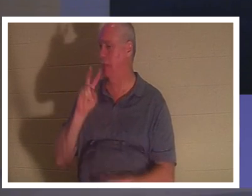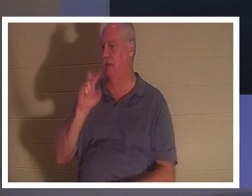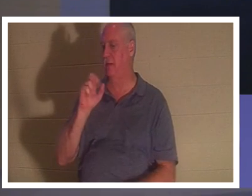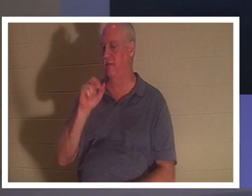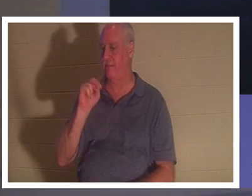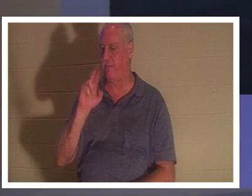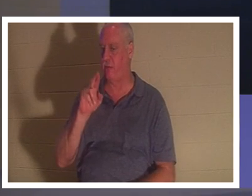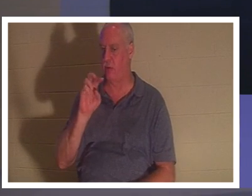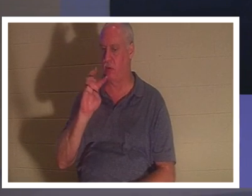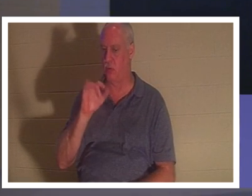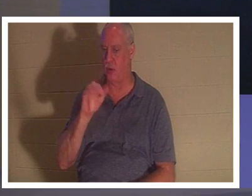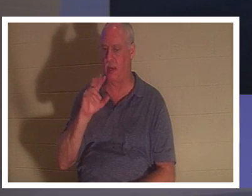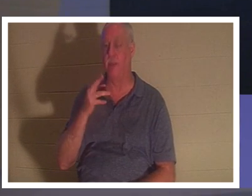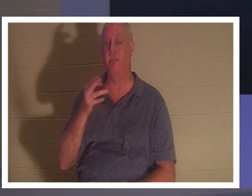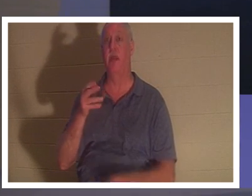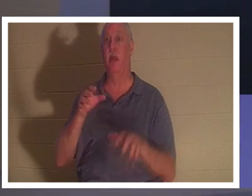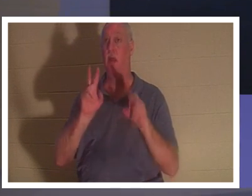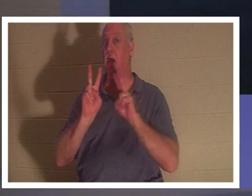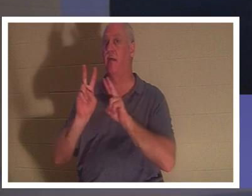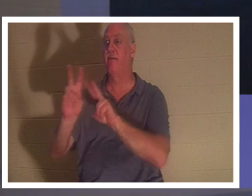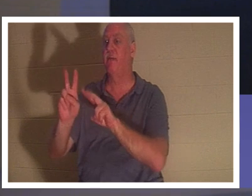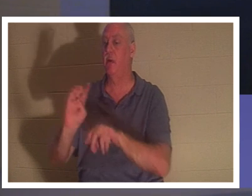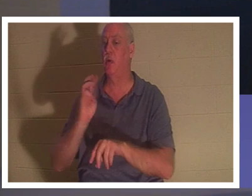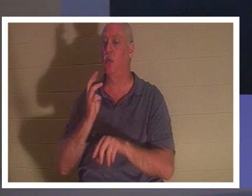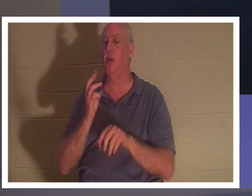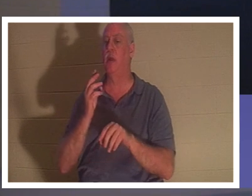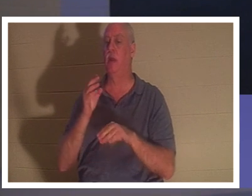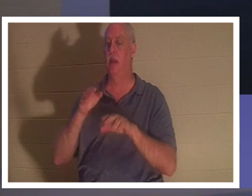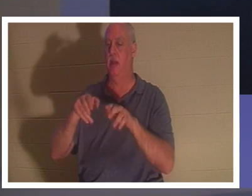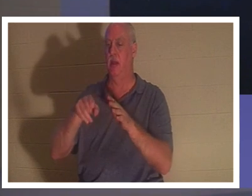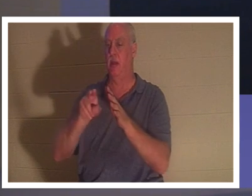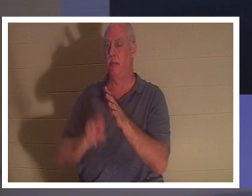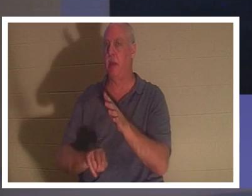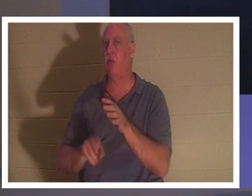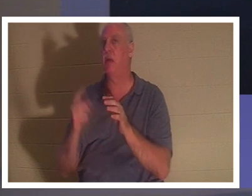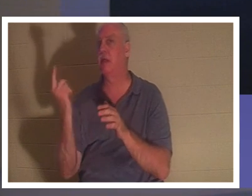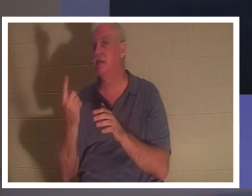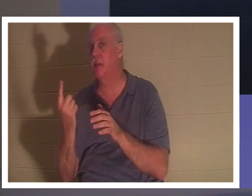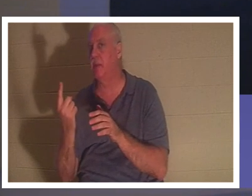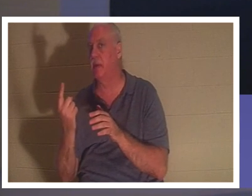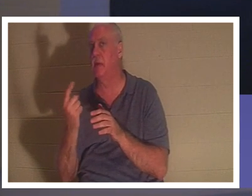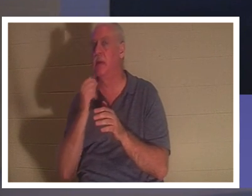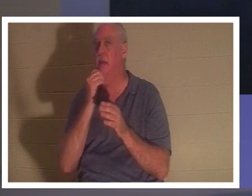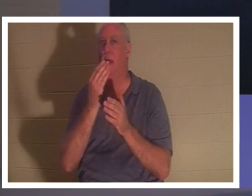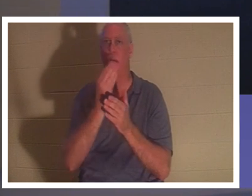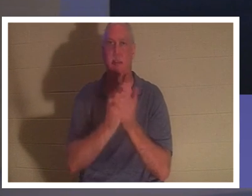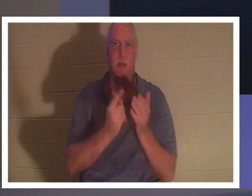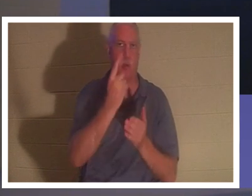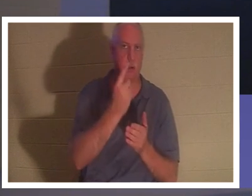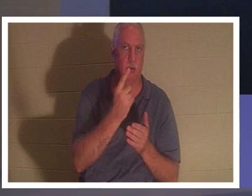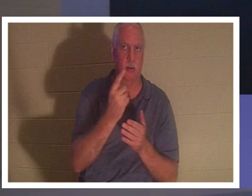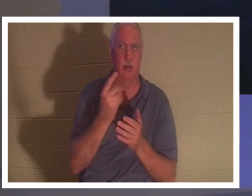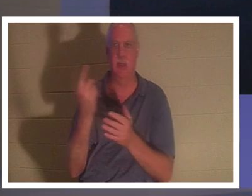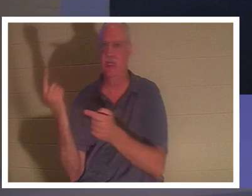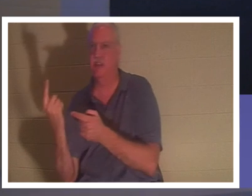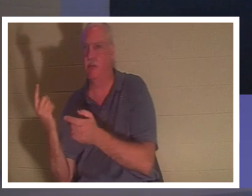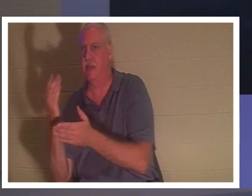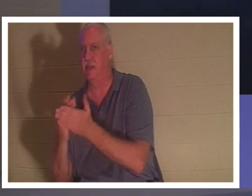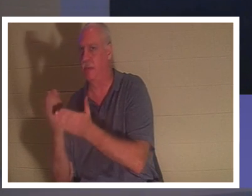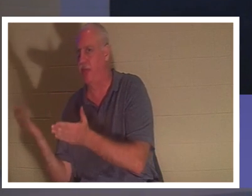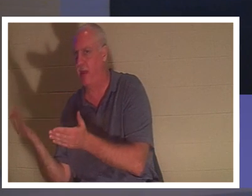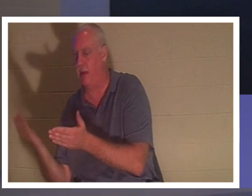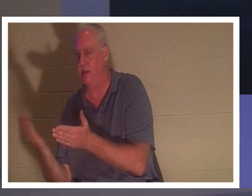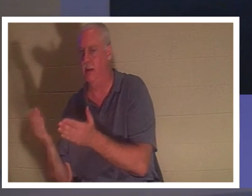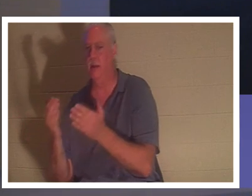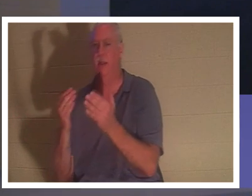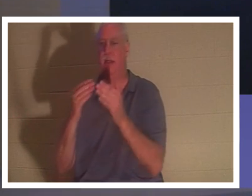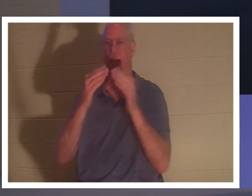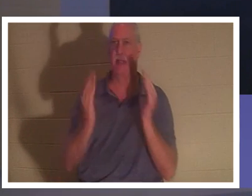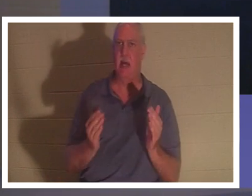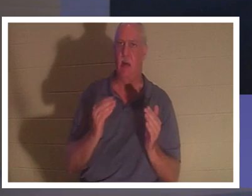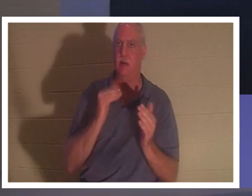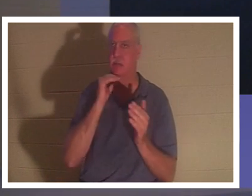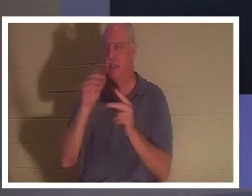अंतिम संस्कार में, हम कुछ दफनाते हैं, किसी को नहीं; यह घर है, किरायेदार नहीं, जिसे